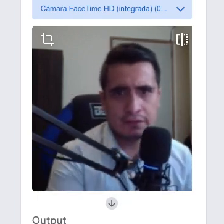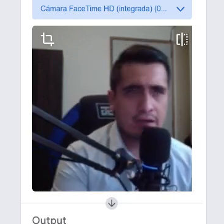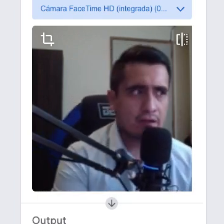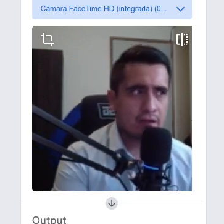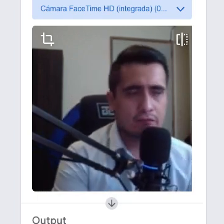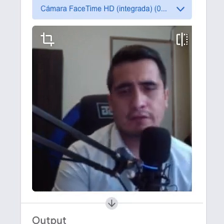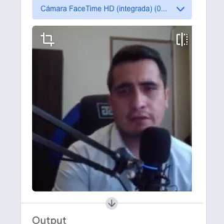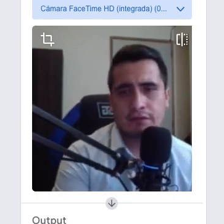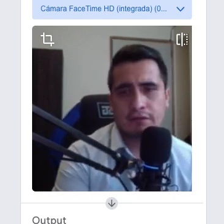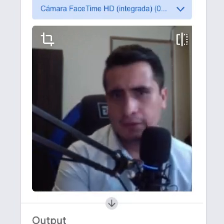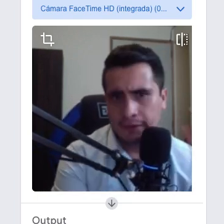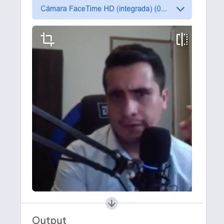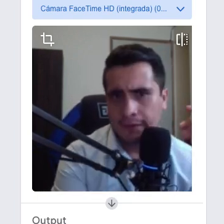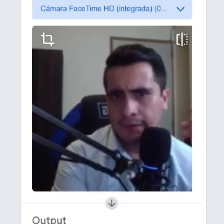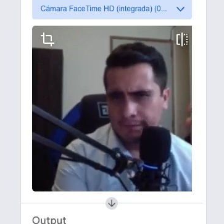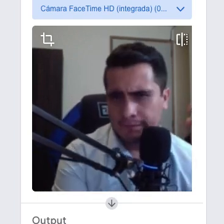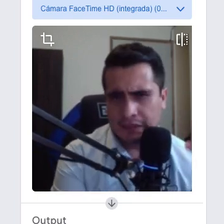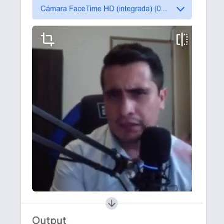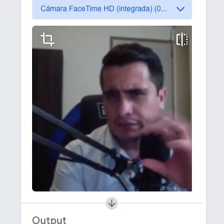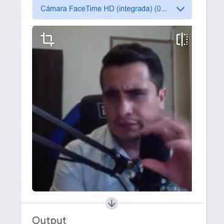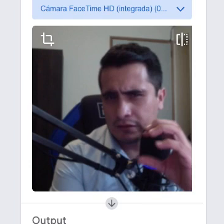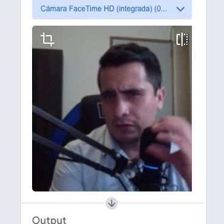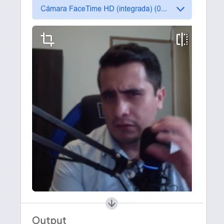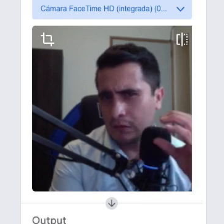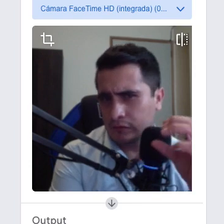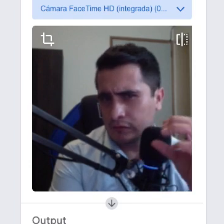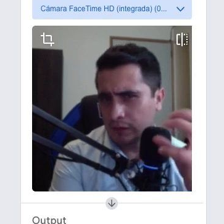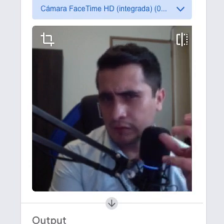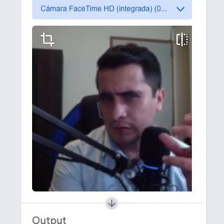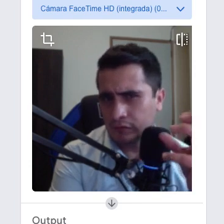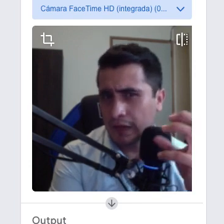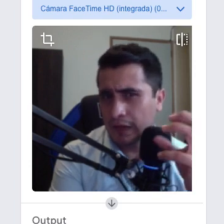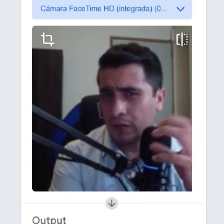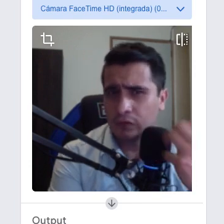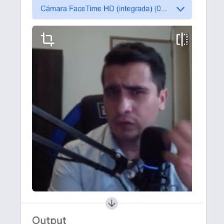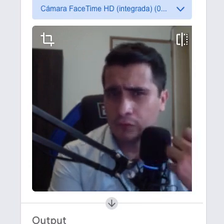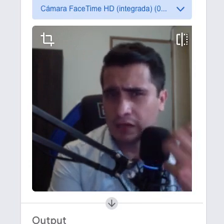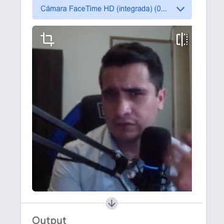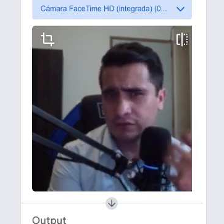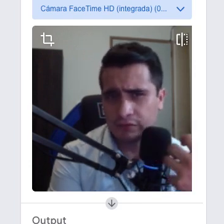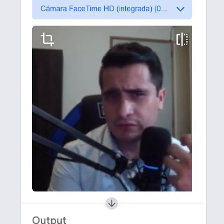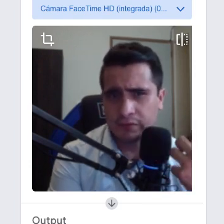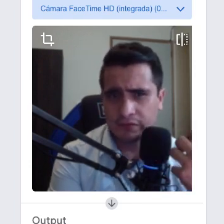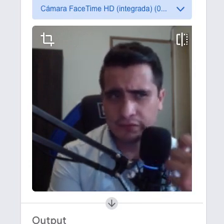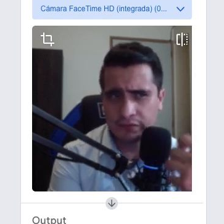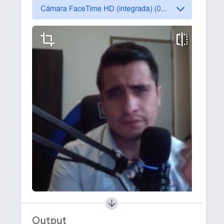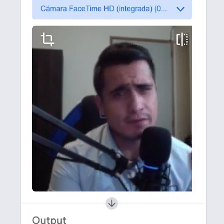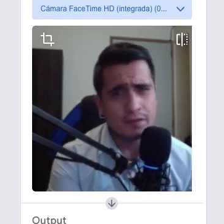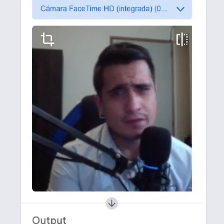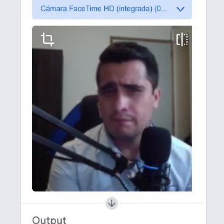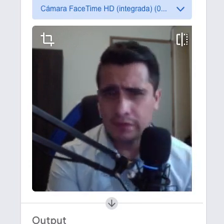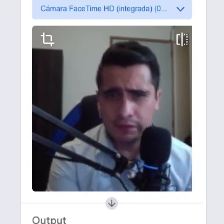entonces 6 y trata de hacerlo solamente con tus manos o colocarlos en una posición mejorar este